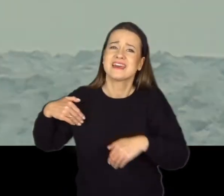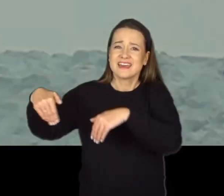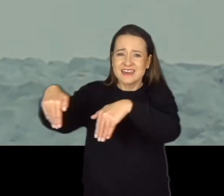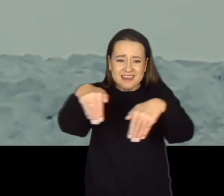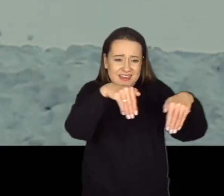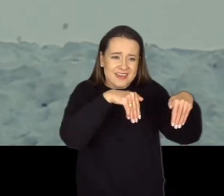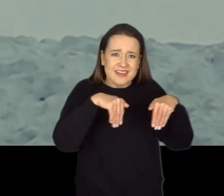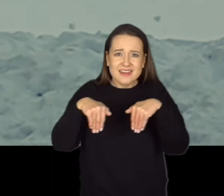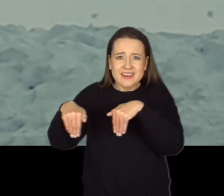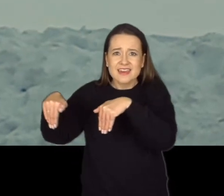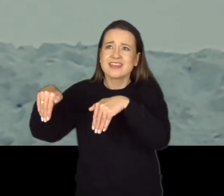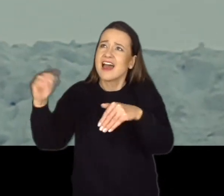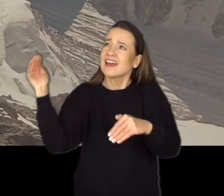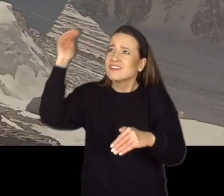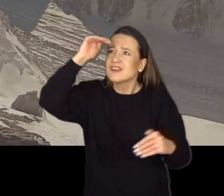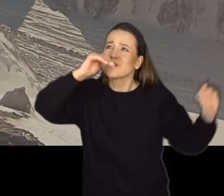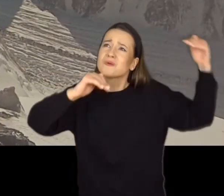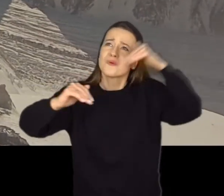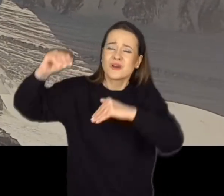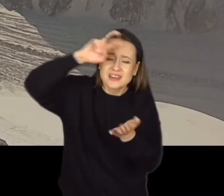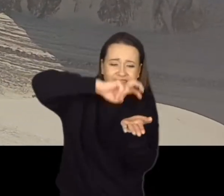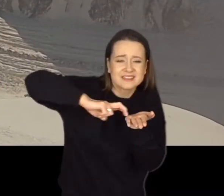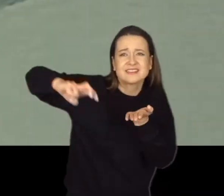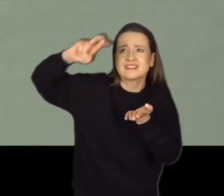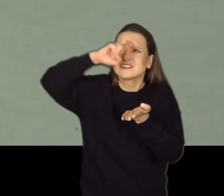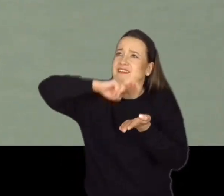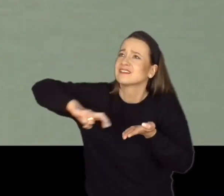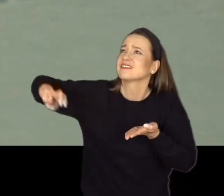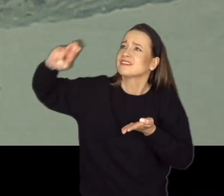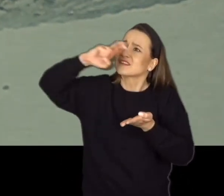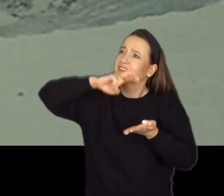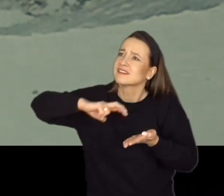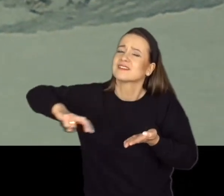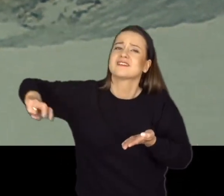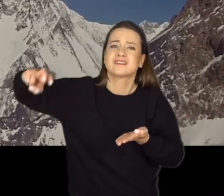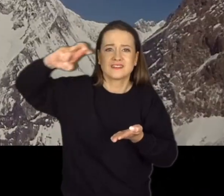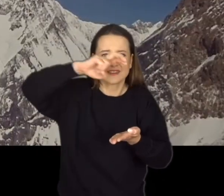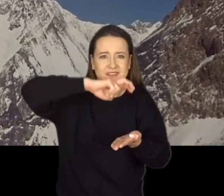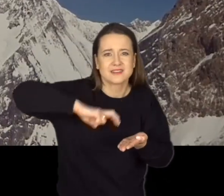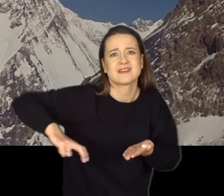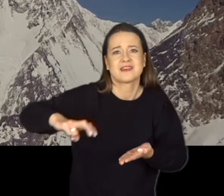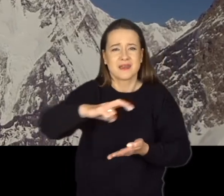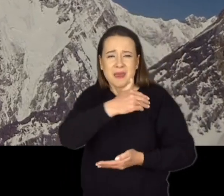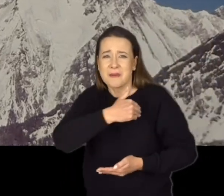Jesteśmy nadzy, nadzy pośród pór